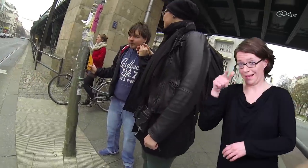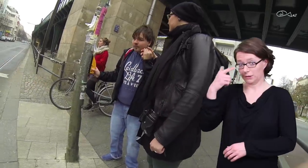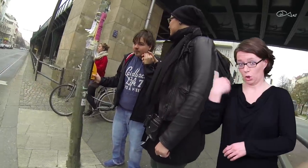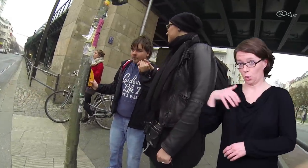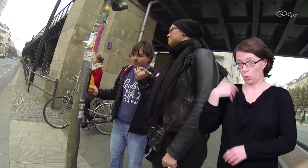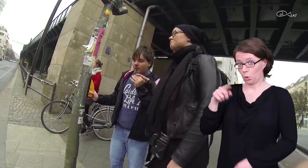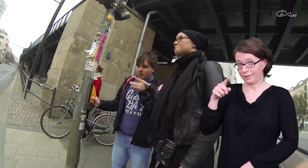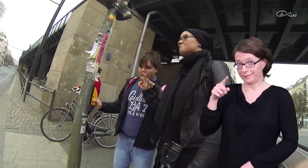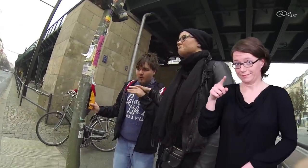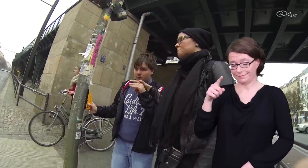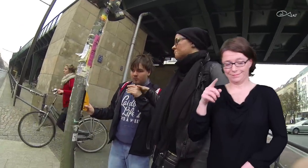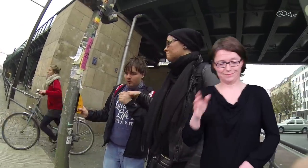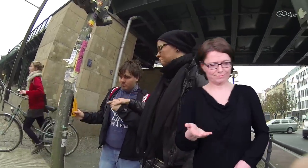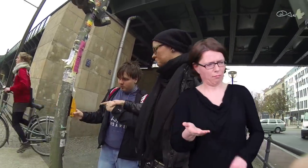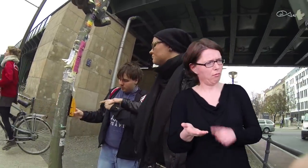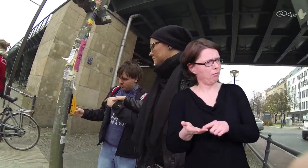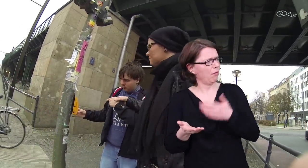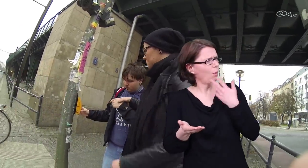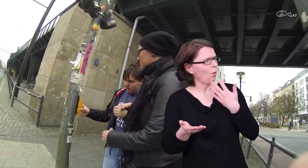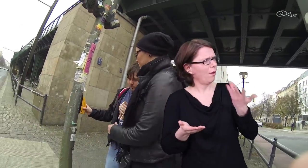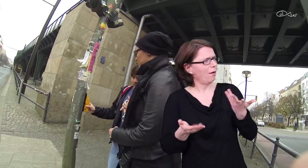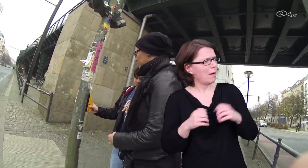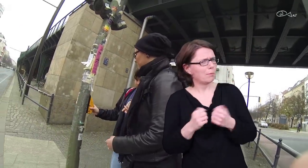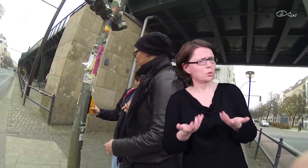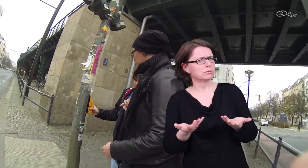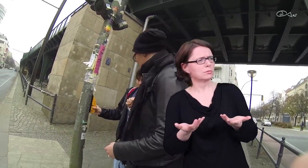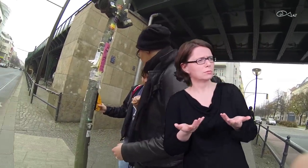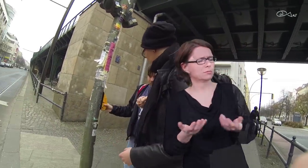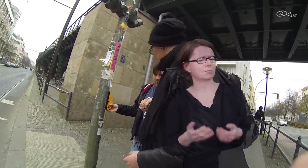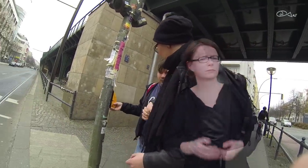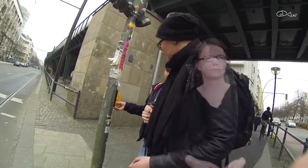Die Ampel ist grün. - EDI: Komisch, es vibriert nicht. Kaputt.